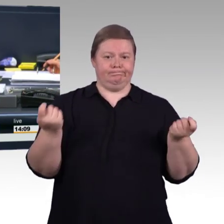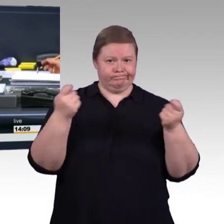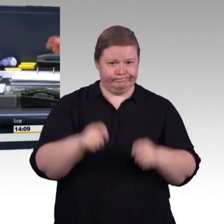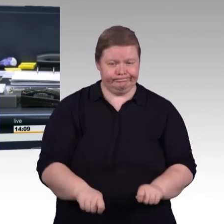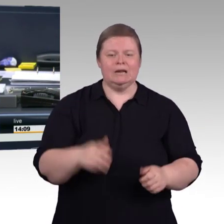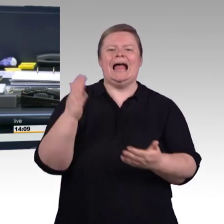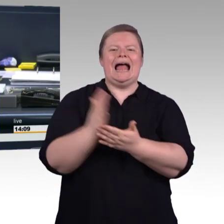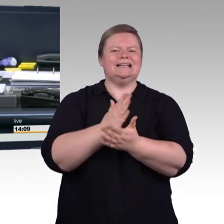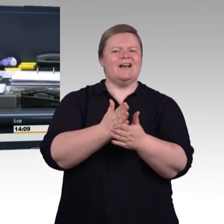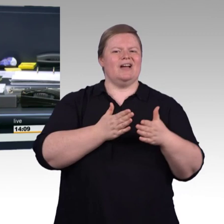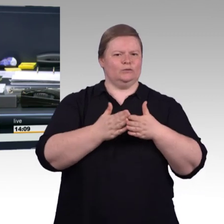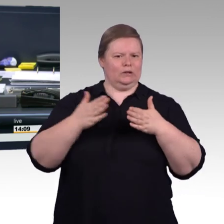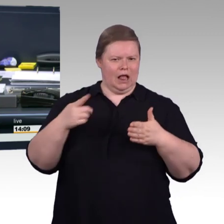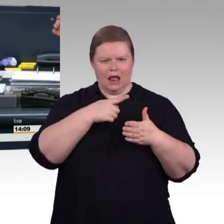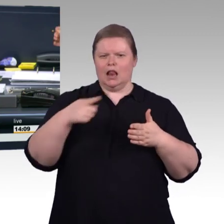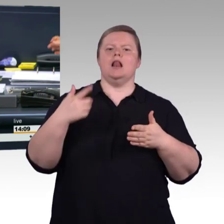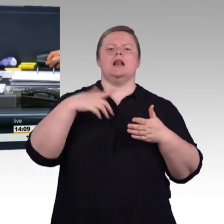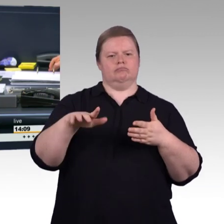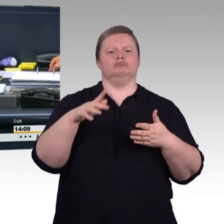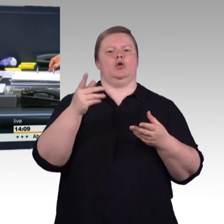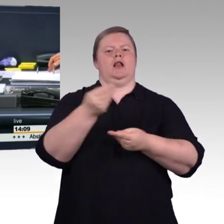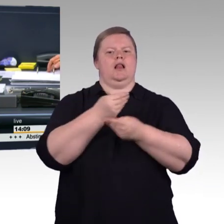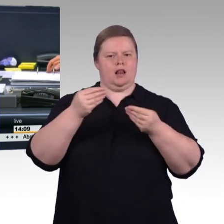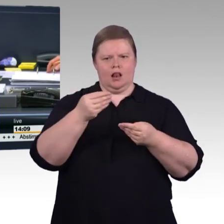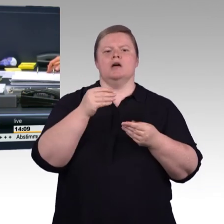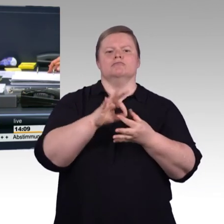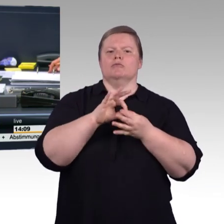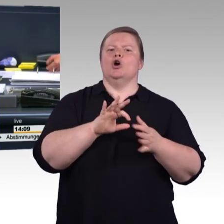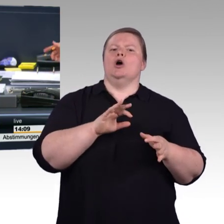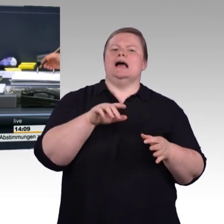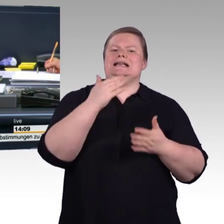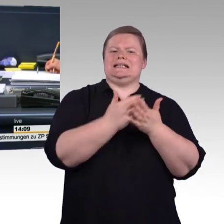Gibt es dazu anderweitige Vorschläge? Das ist nicht der Fall,